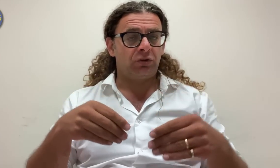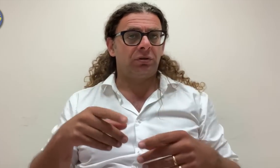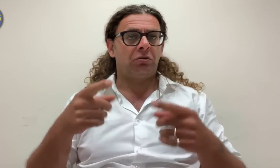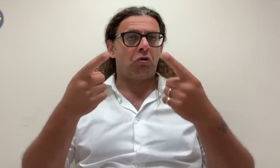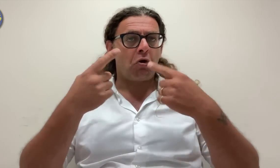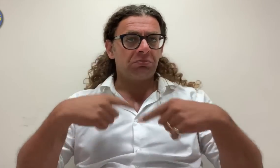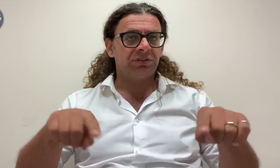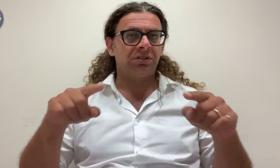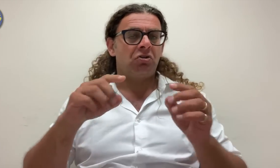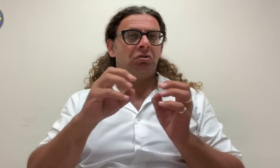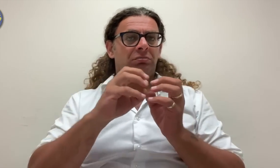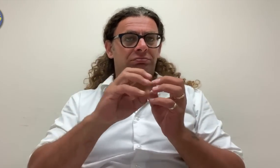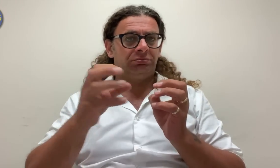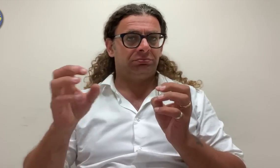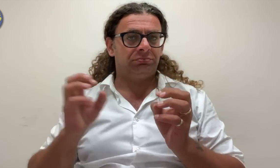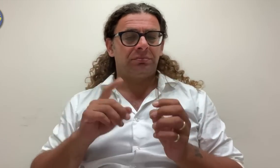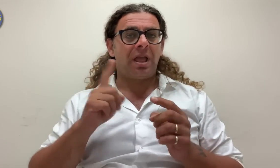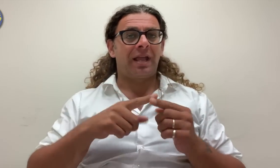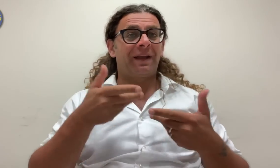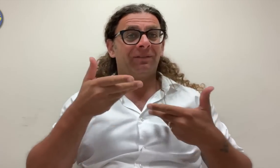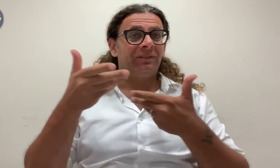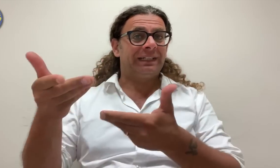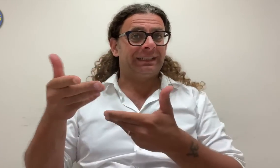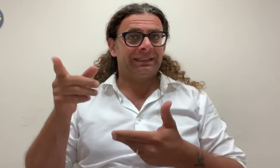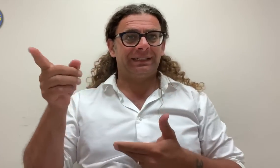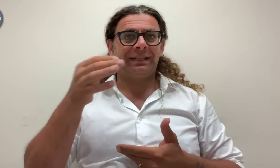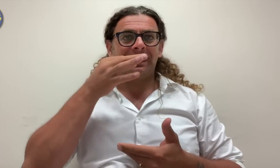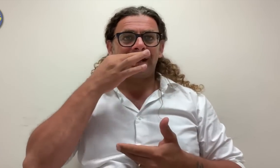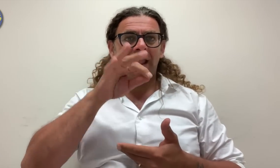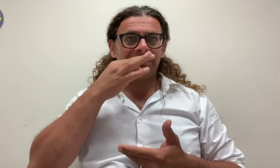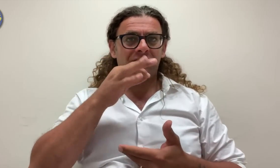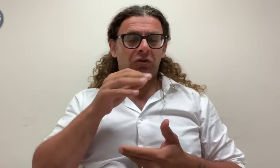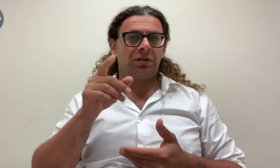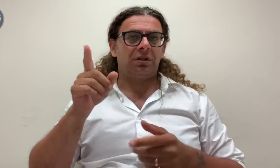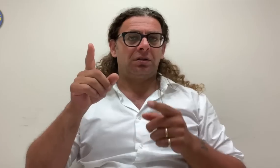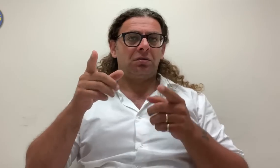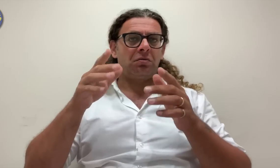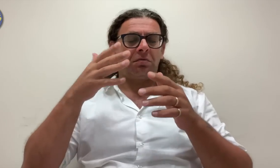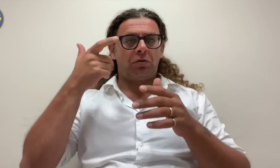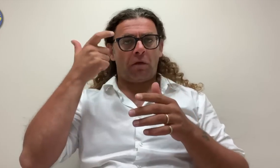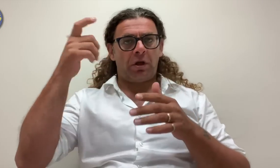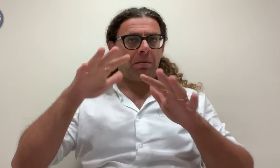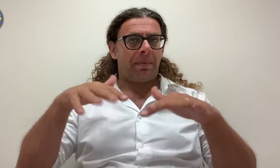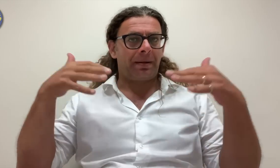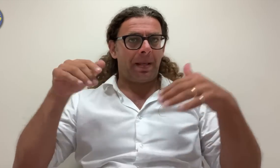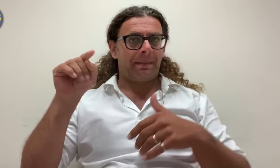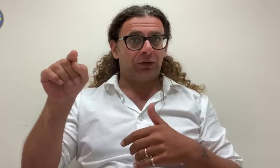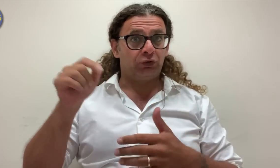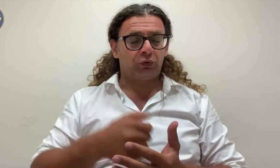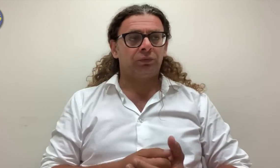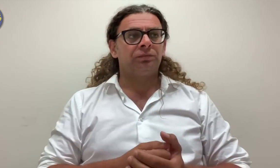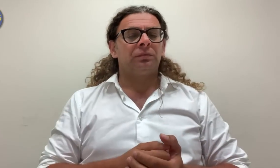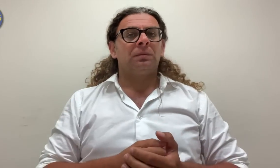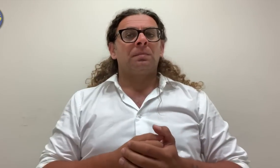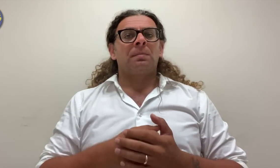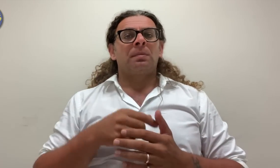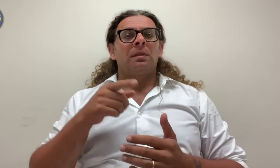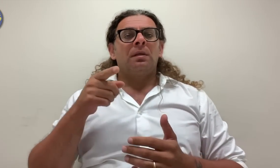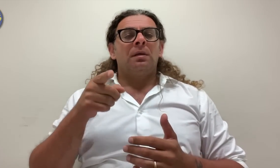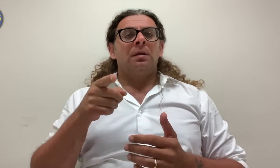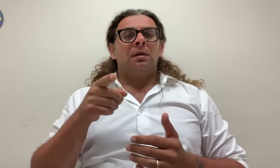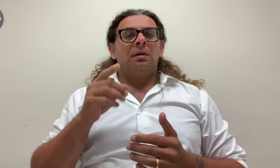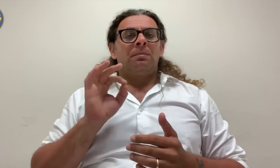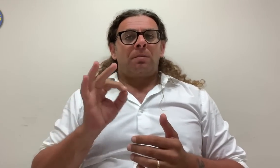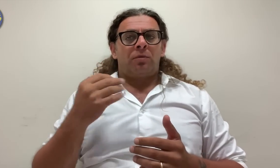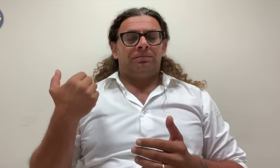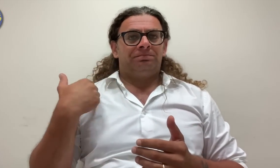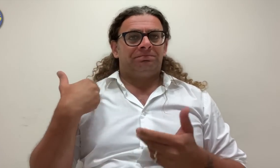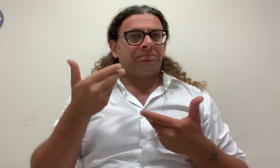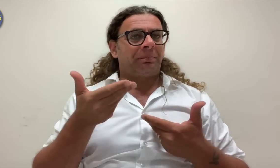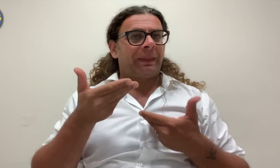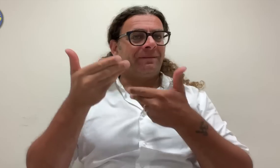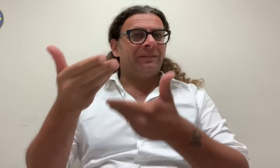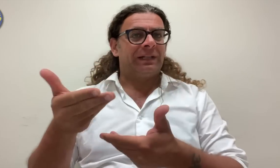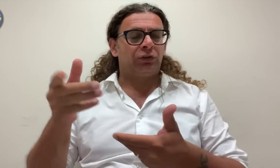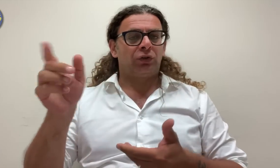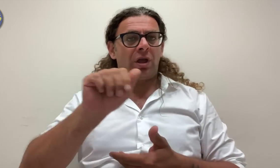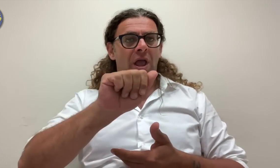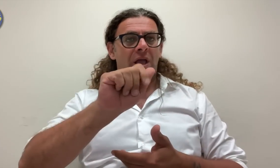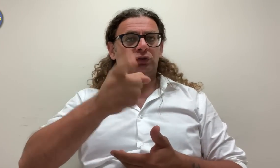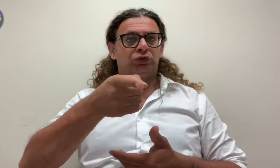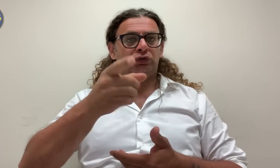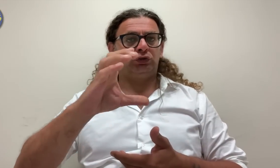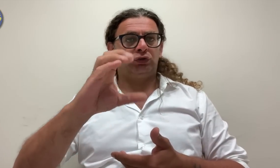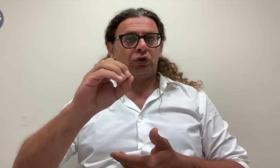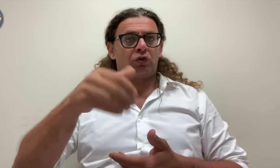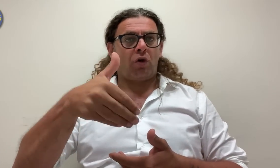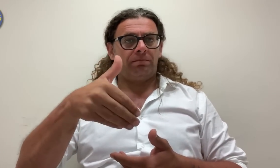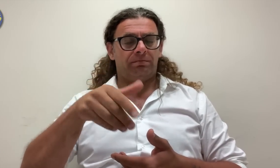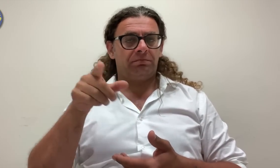la partecipazione ad alcune Commissioni Parlamentari, inviti e vari interventi in Parlamento. Recentemente l’ENS è stato invitato dall’AGCOM per la presentazione